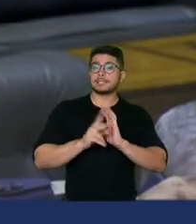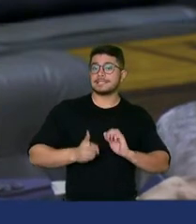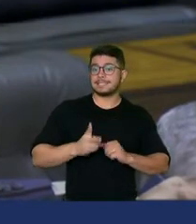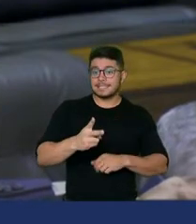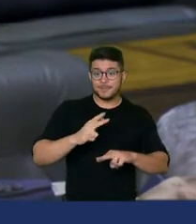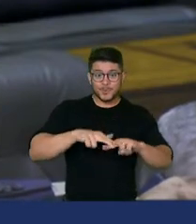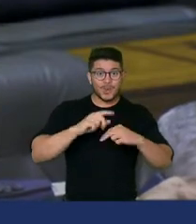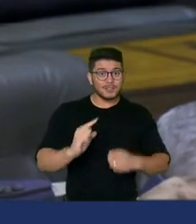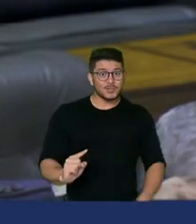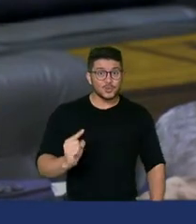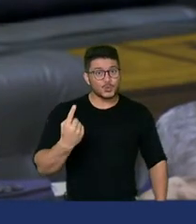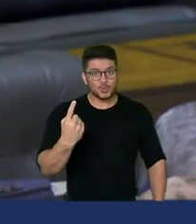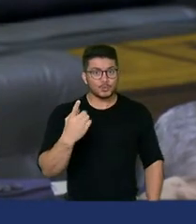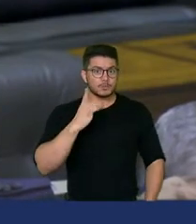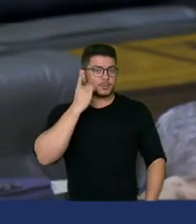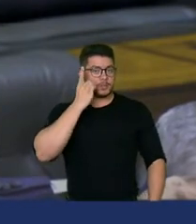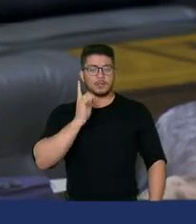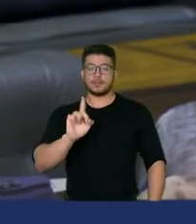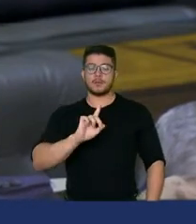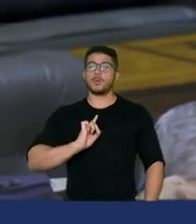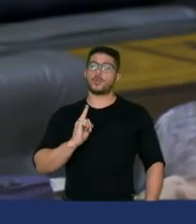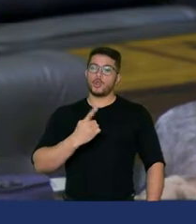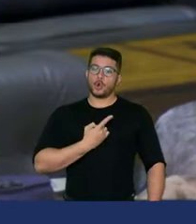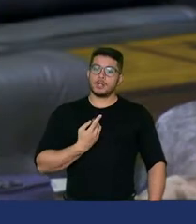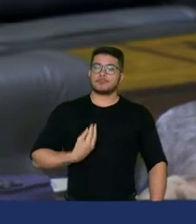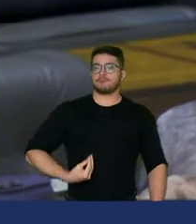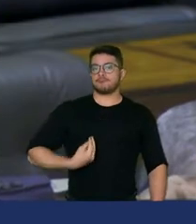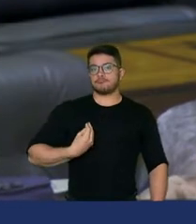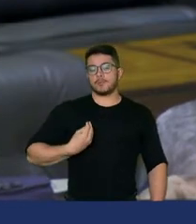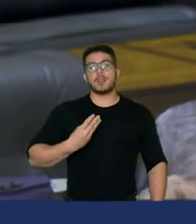CONCESSÃO EXISTE. NÃO PODE MUDAR DE ACORDO COM VONTADE DE PARLAMENTAR, ESTAMOS TENTANDO